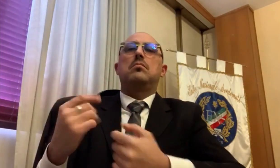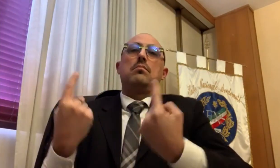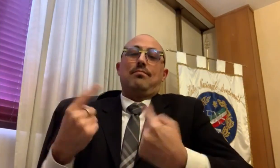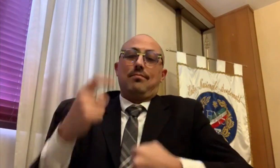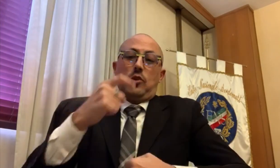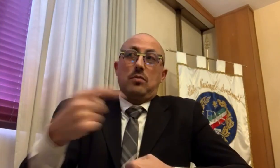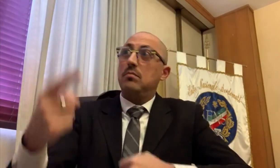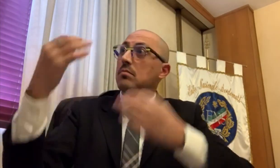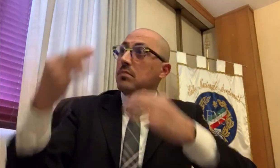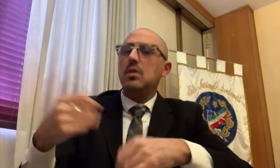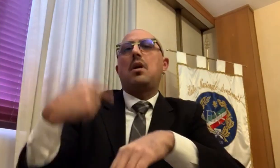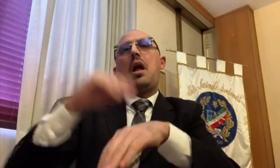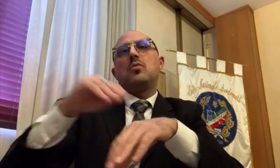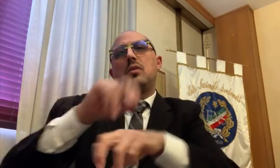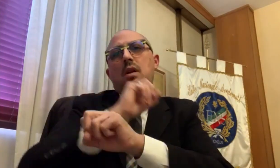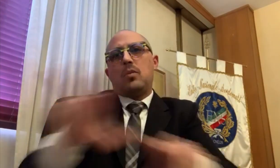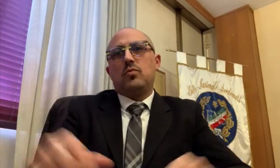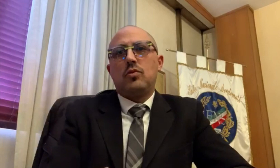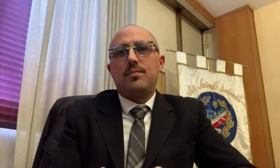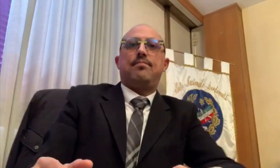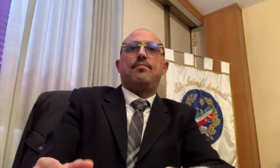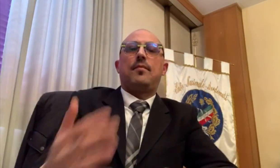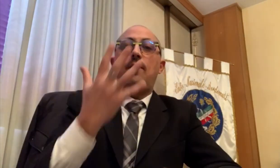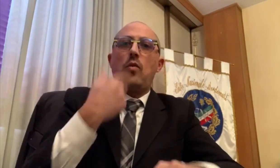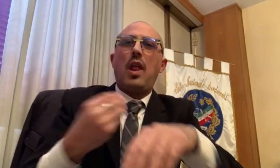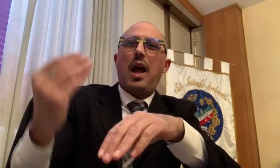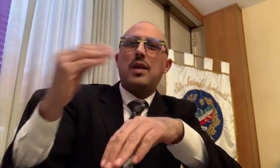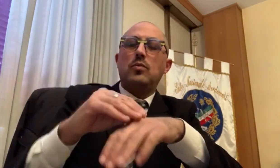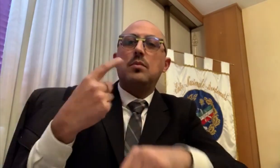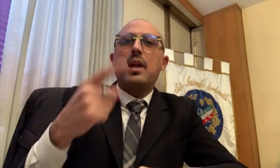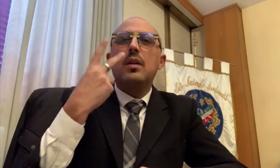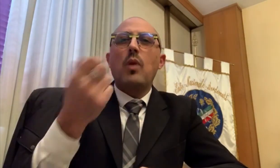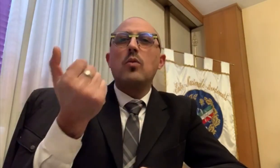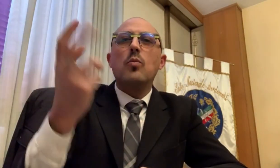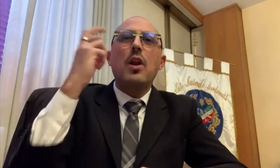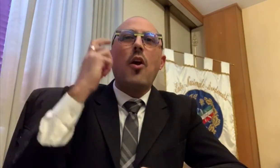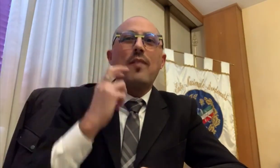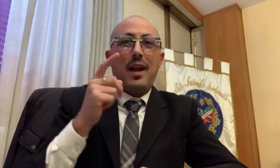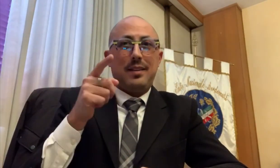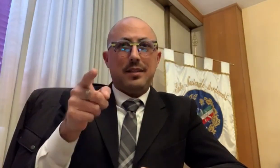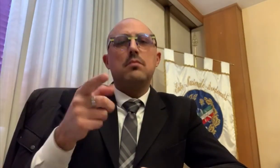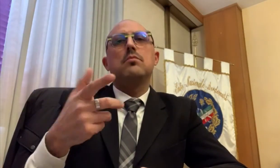vi aggiorneremo prontamente dei prossimi sviluppi. Volevo aggiungere che per contattare il numero verde di emergenza